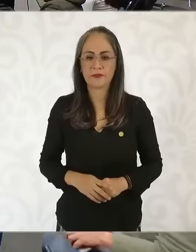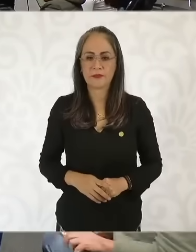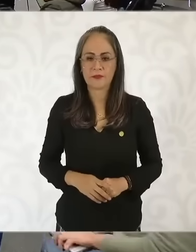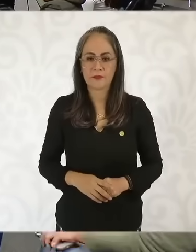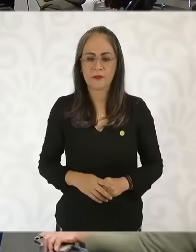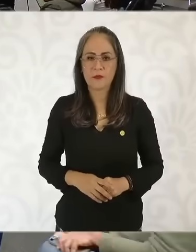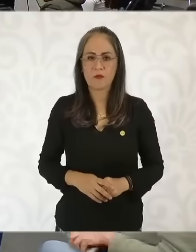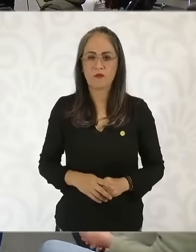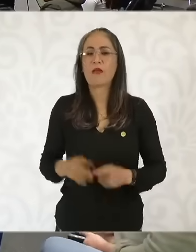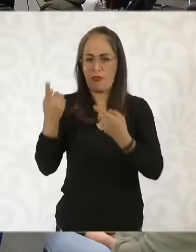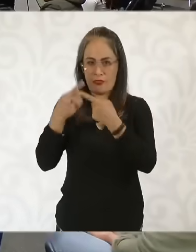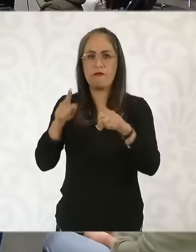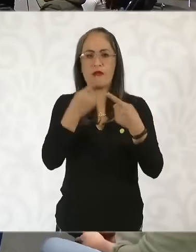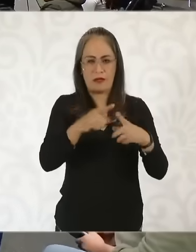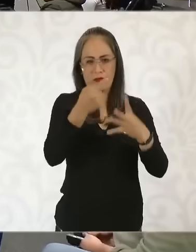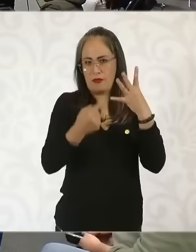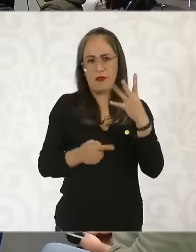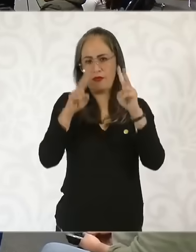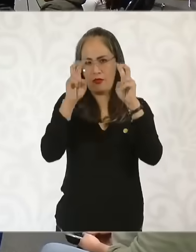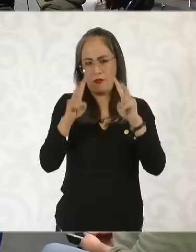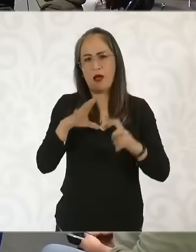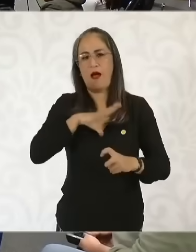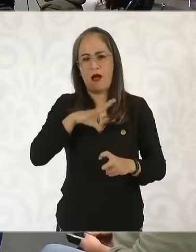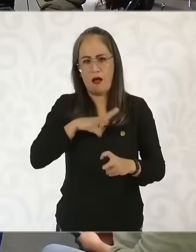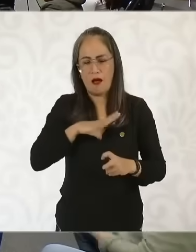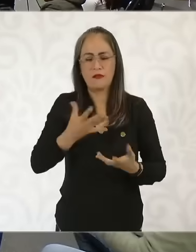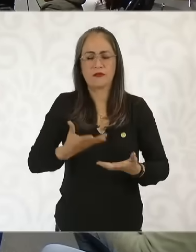bueno, hay diferentes temas que te podría yo mencionar. Por ejemplo, está el mecanismo de